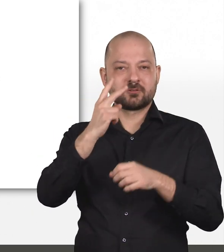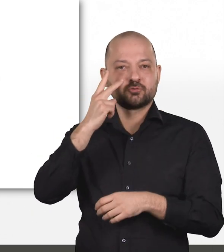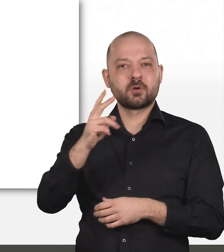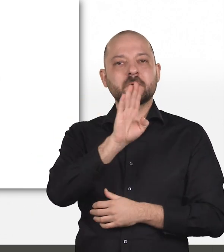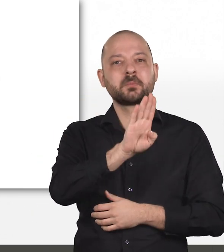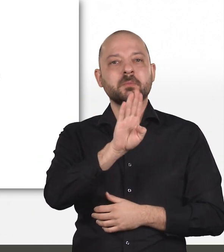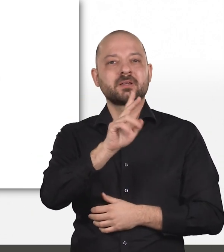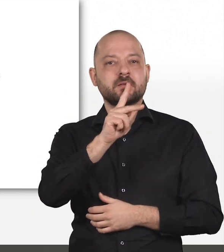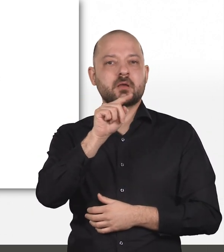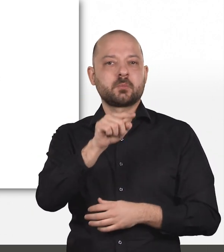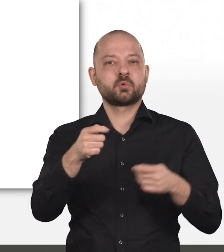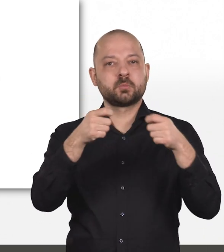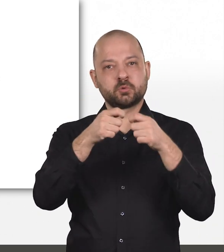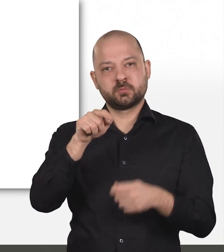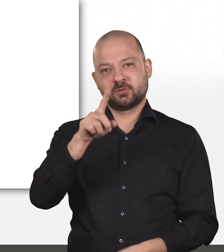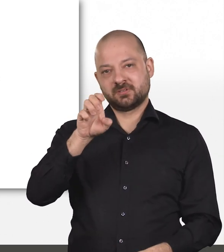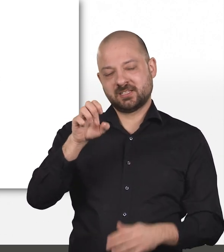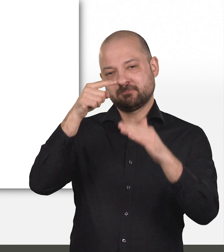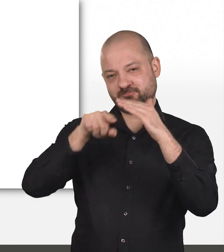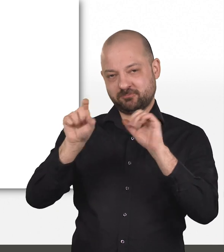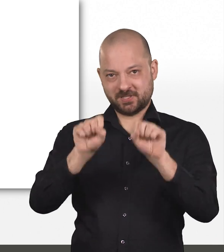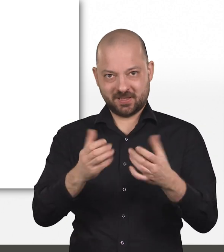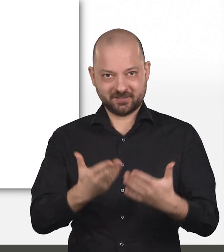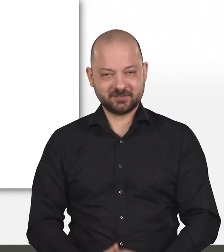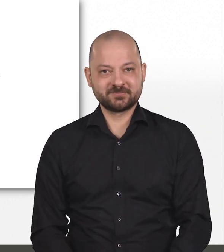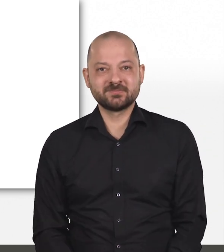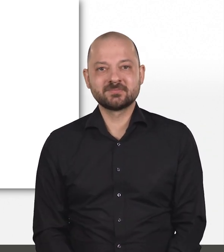Weitere Informationen finden Sie unter bbk.bund.de